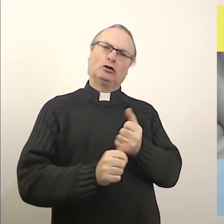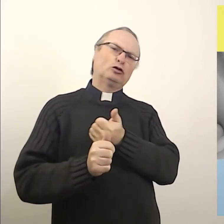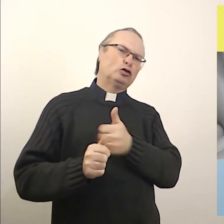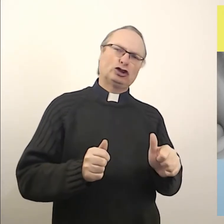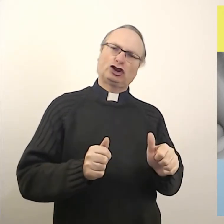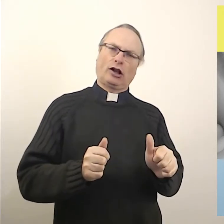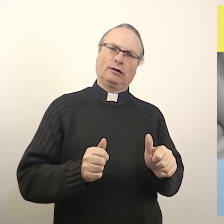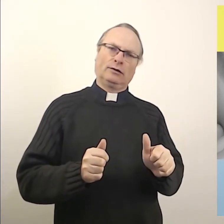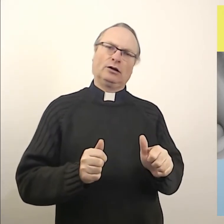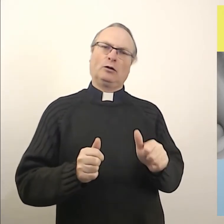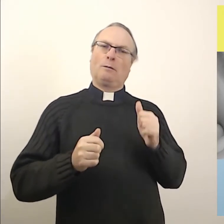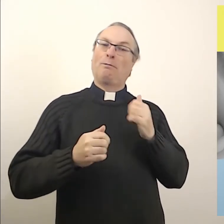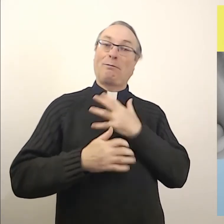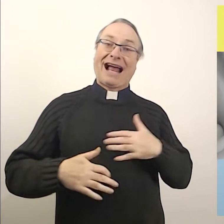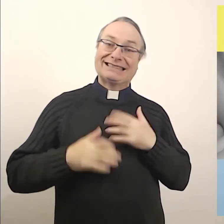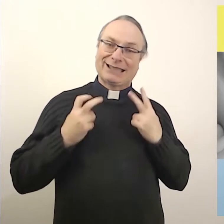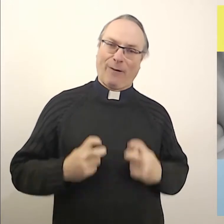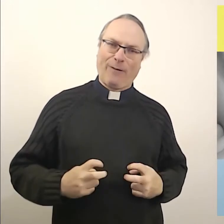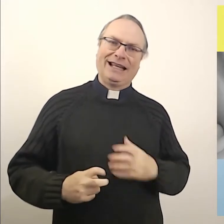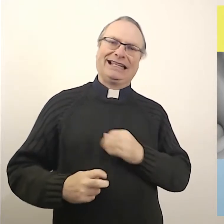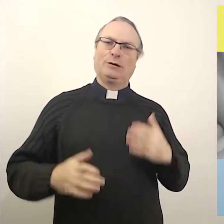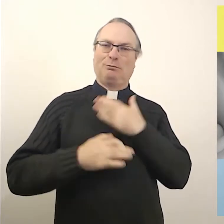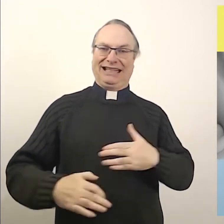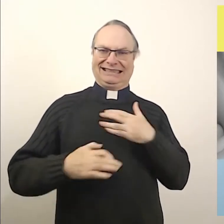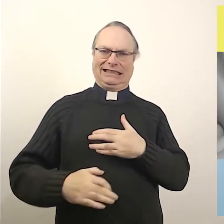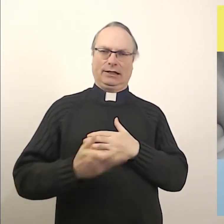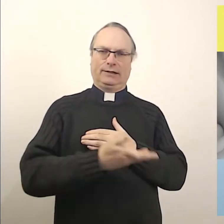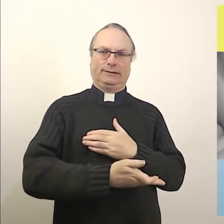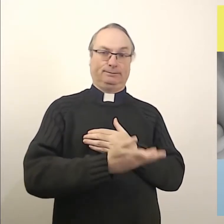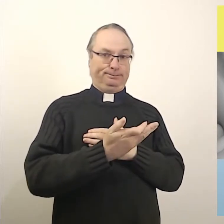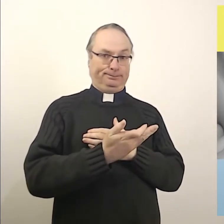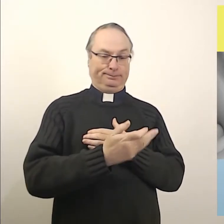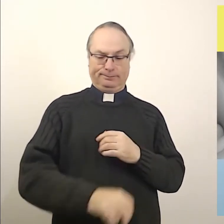de toutes sortes de passions et de plaisirs.